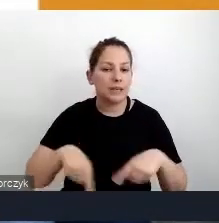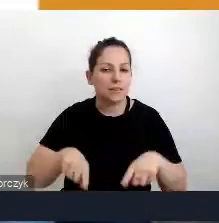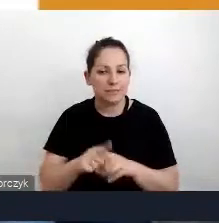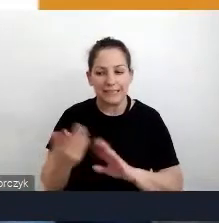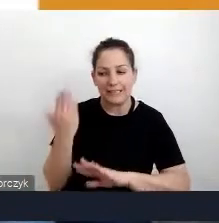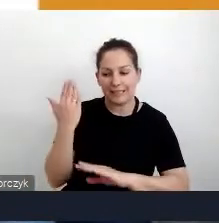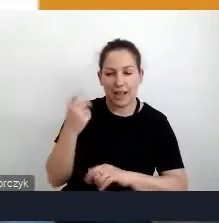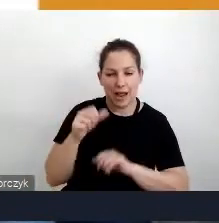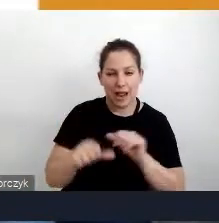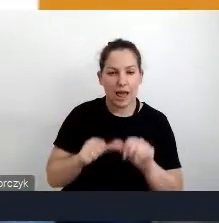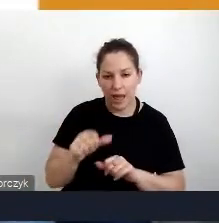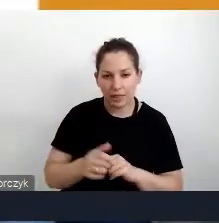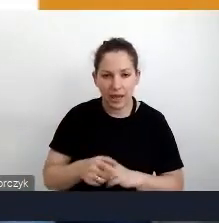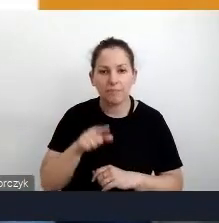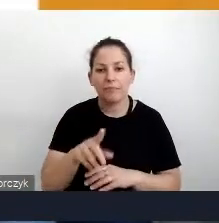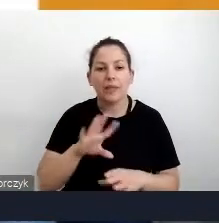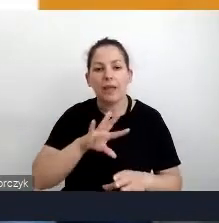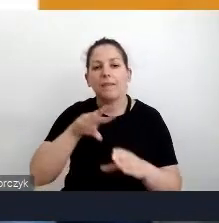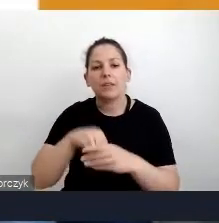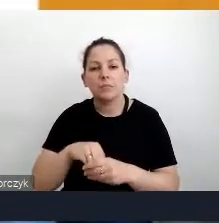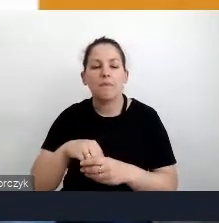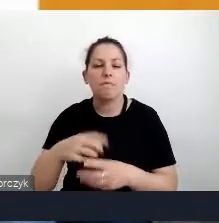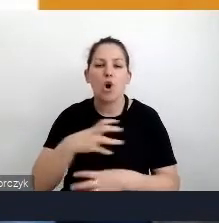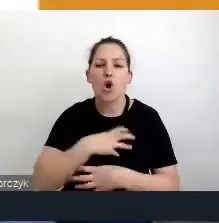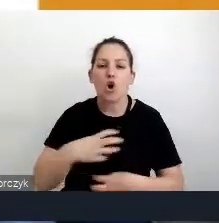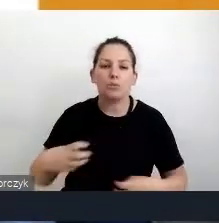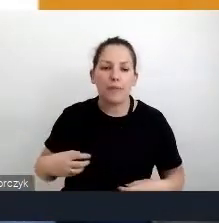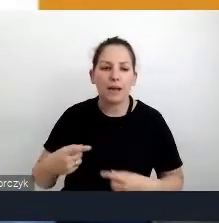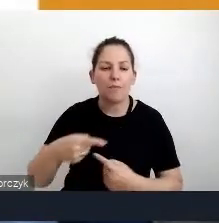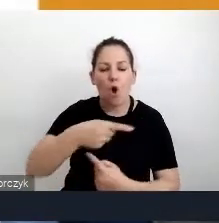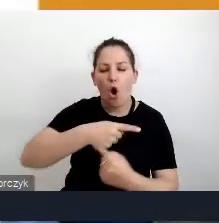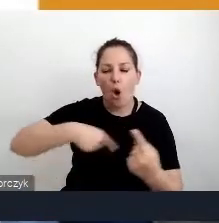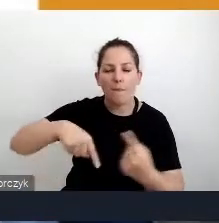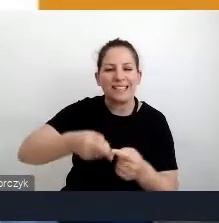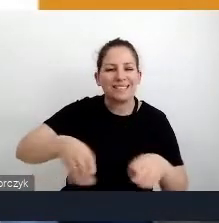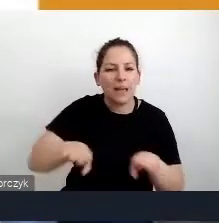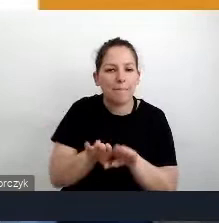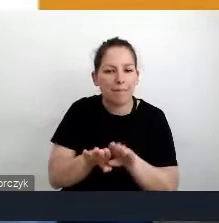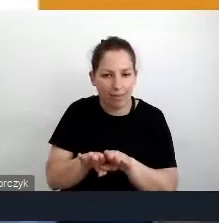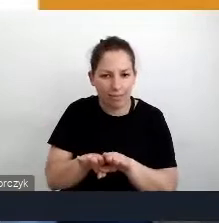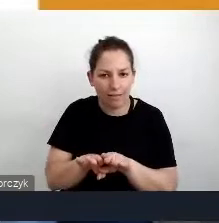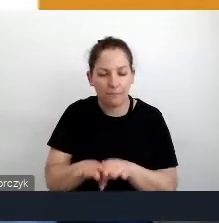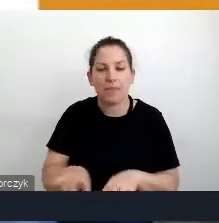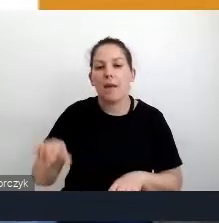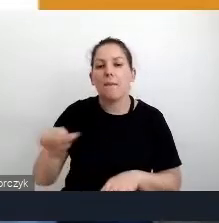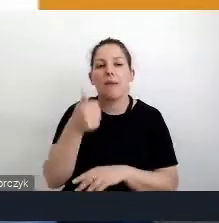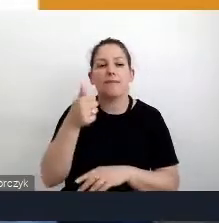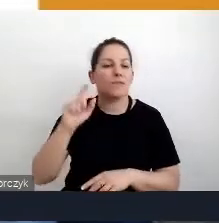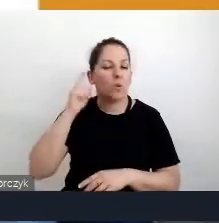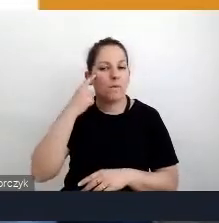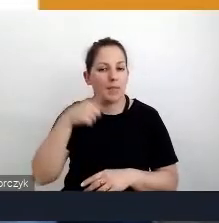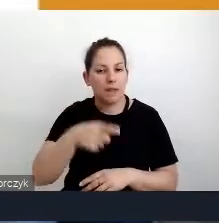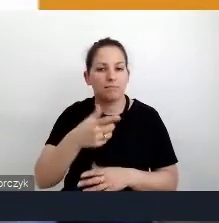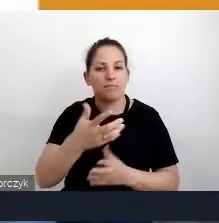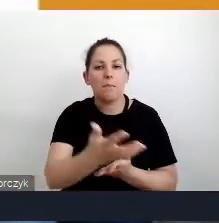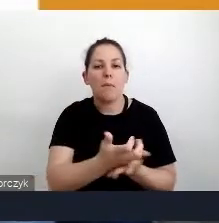to inwestujemy w gospodarkę w obiegu zamkniętym. W pierwszej kolejności pobieramy energię ze słońca